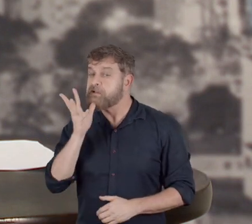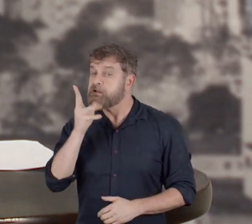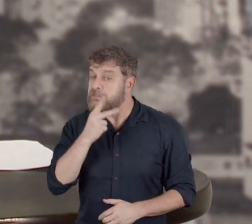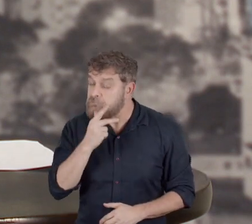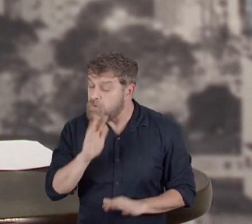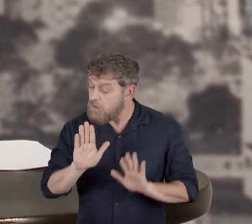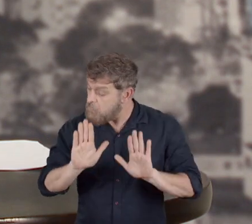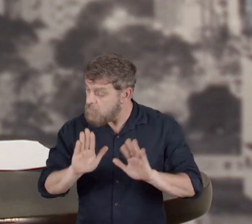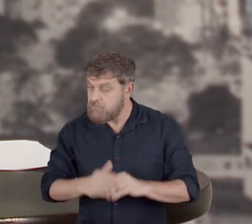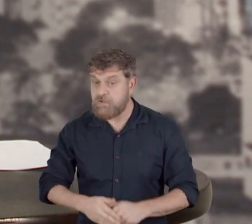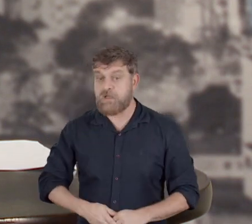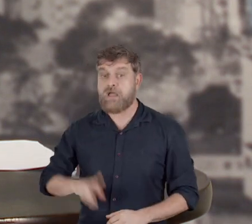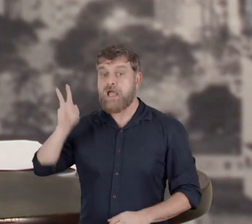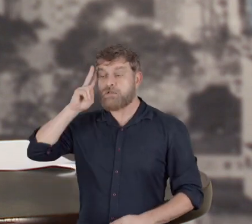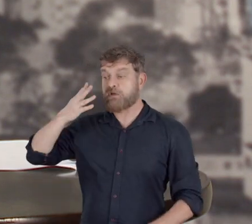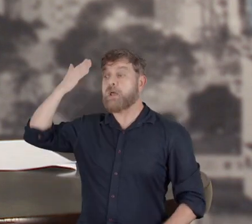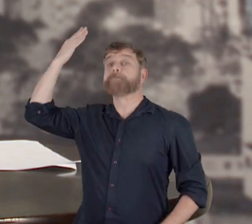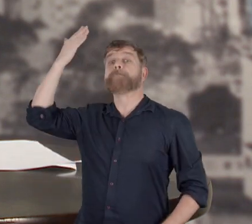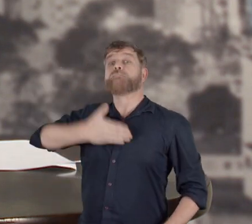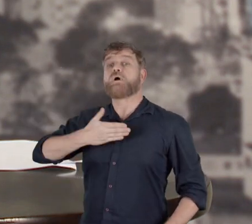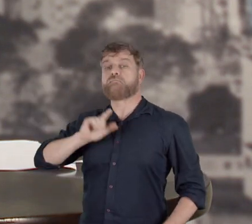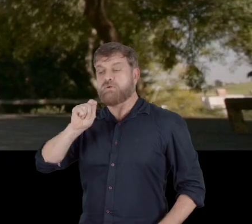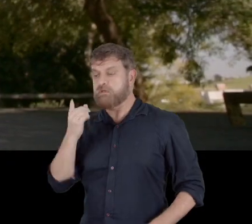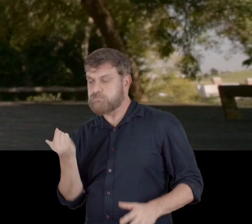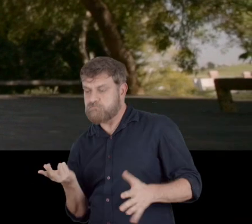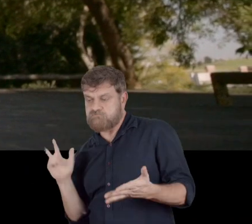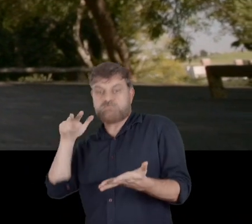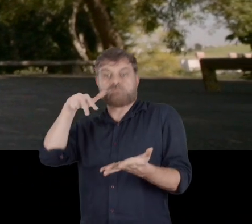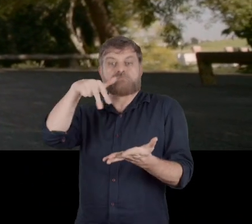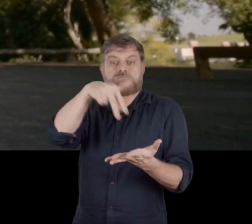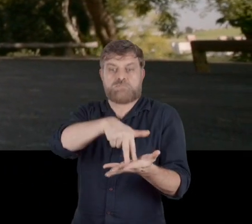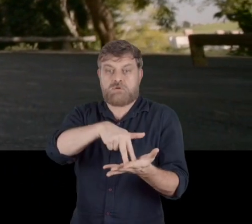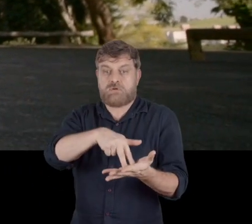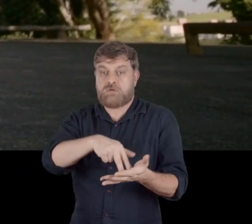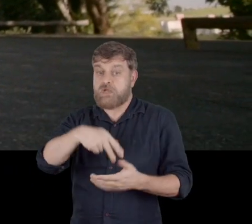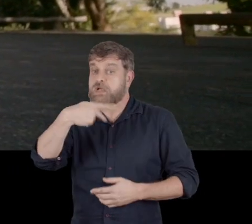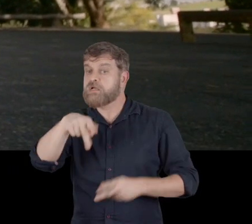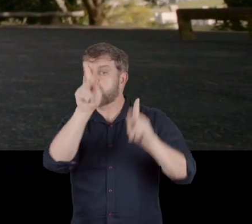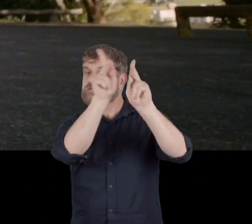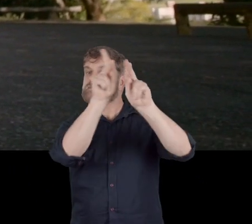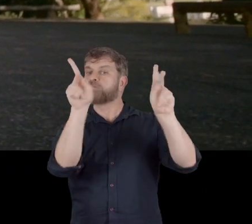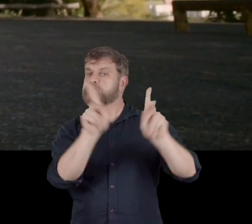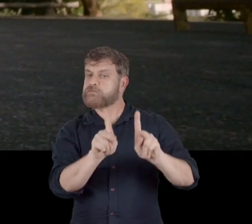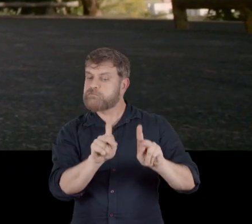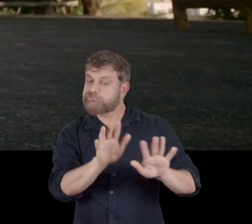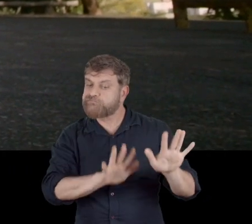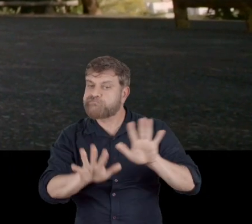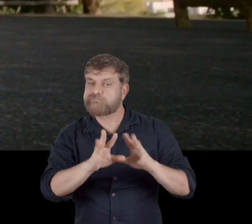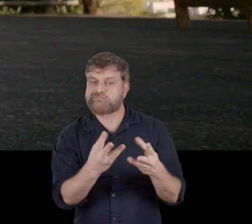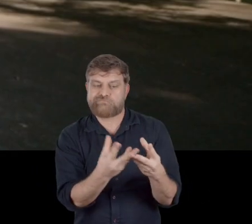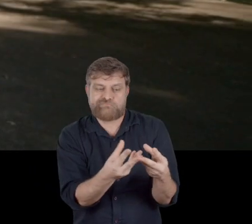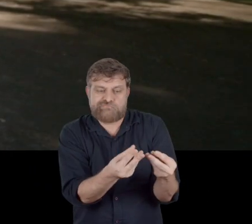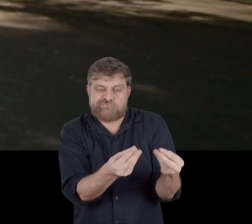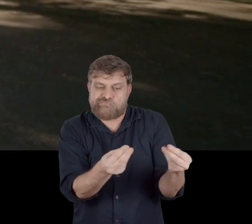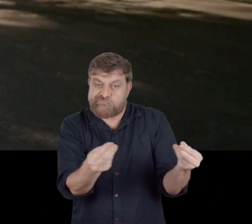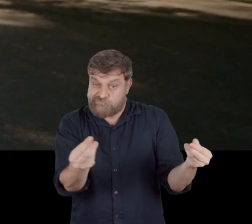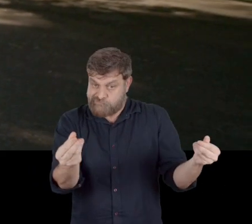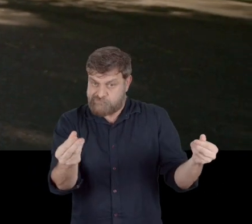mas a história cobra e o excluído se anuncia e a sua paz vai ser problematizada.